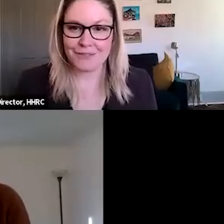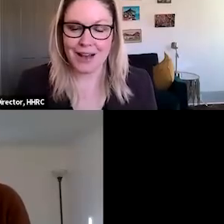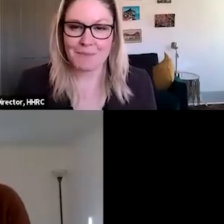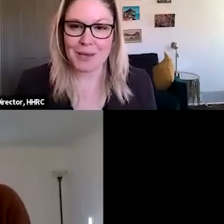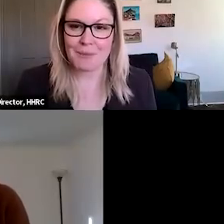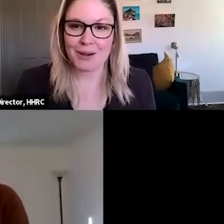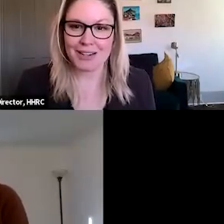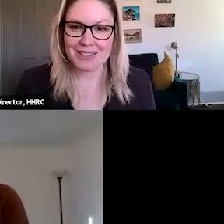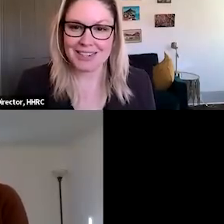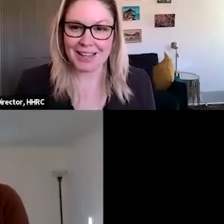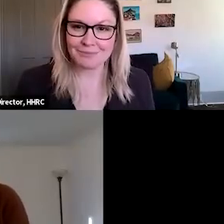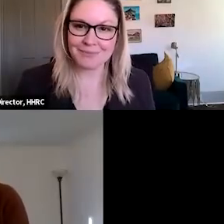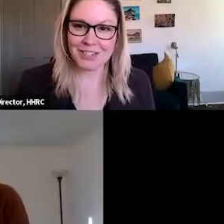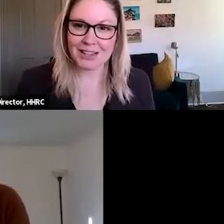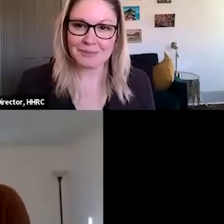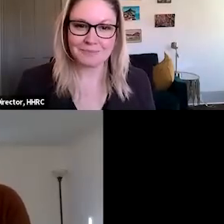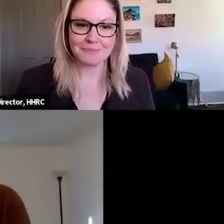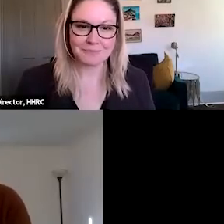y será nuestro moderador hoy, Jack.